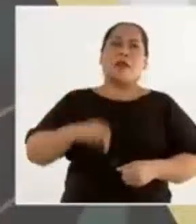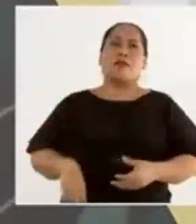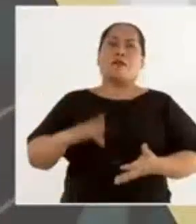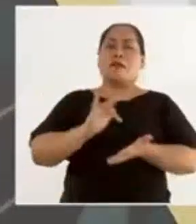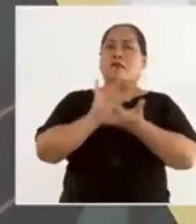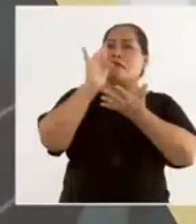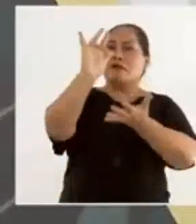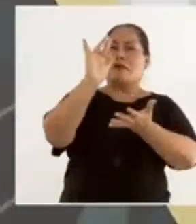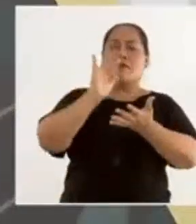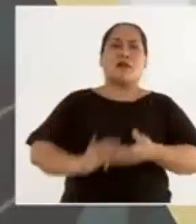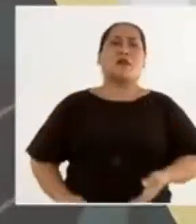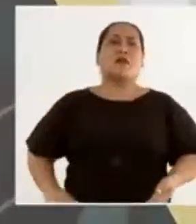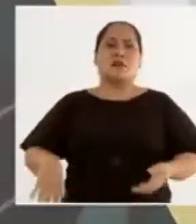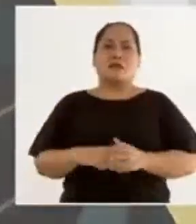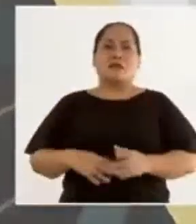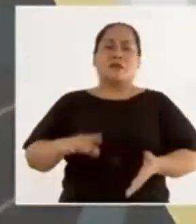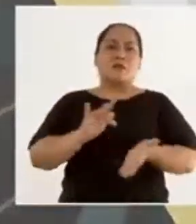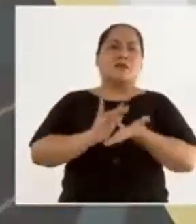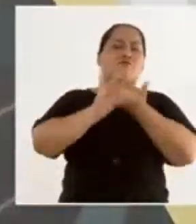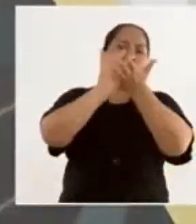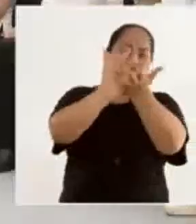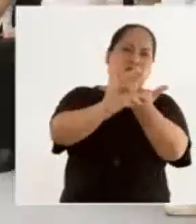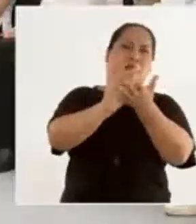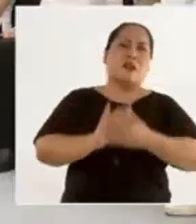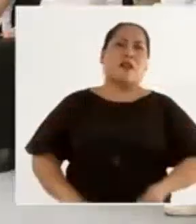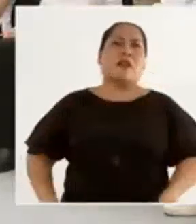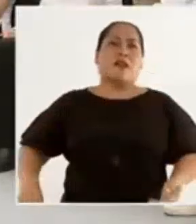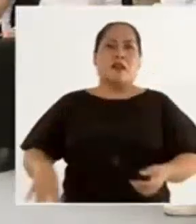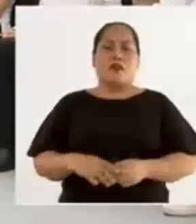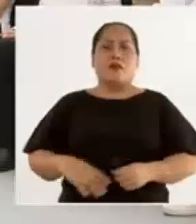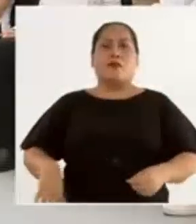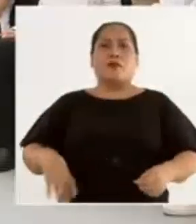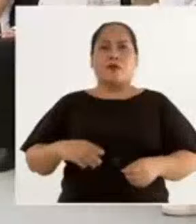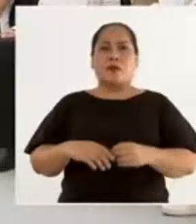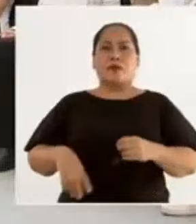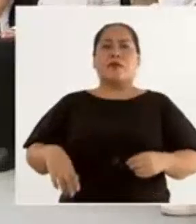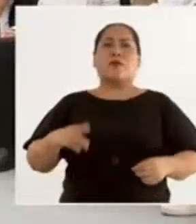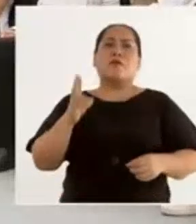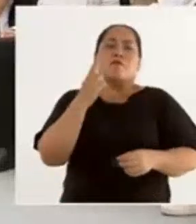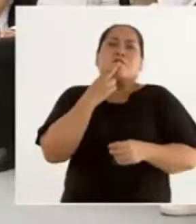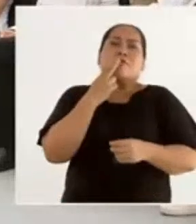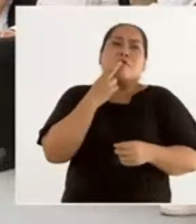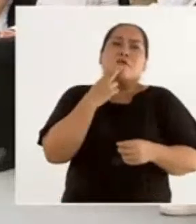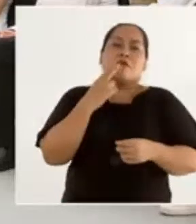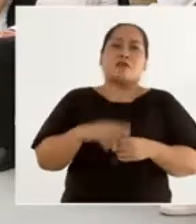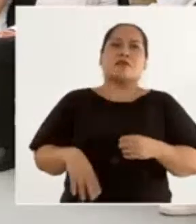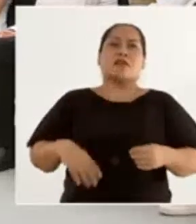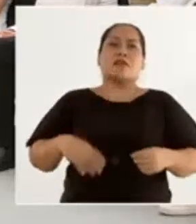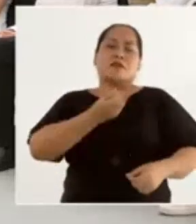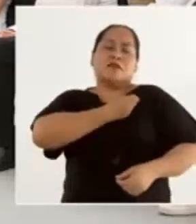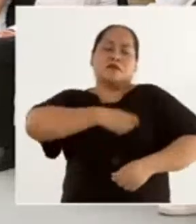consolidación de los servicios públicos de salud de nuestro país por el bienestar del pueblo de